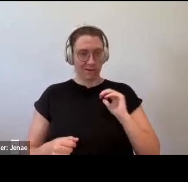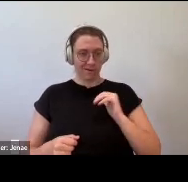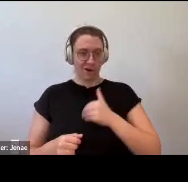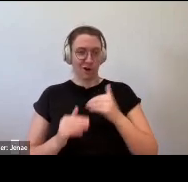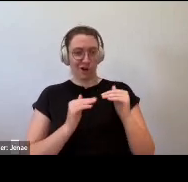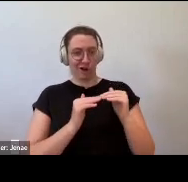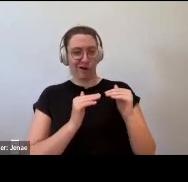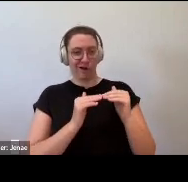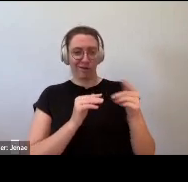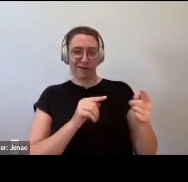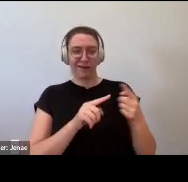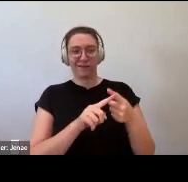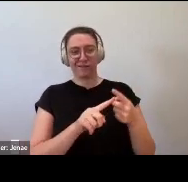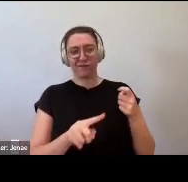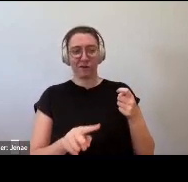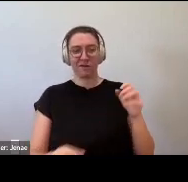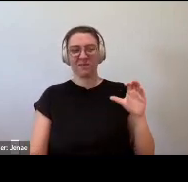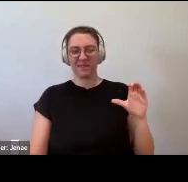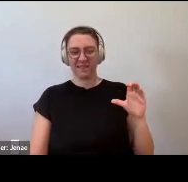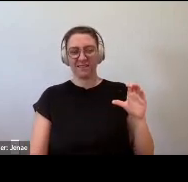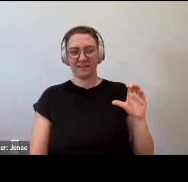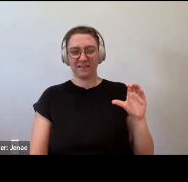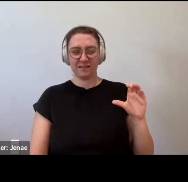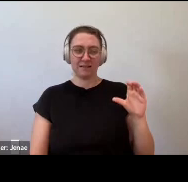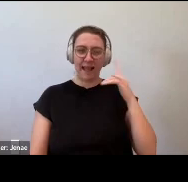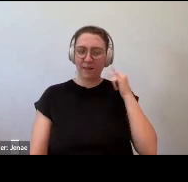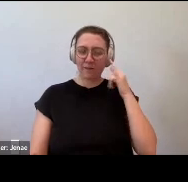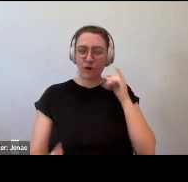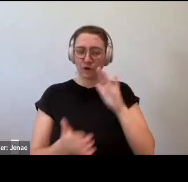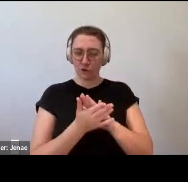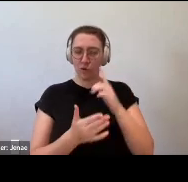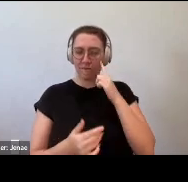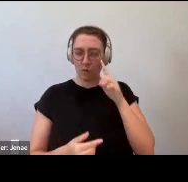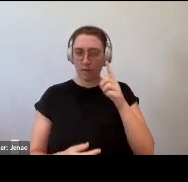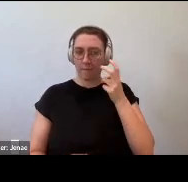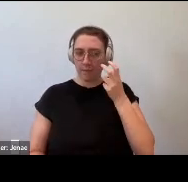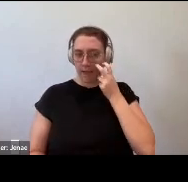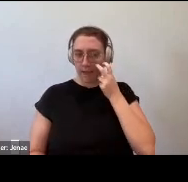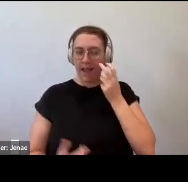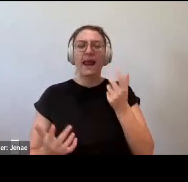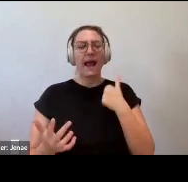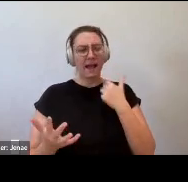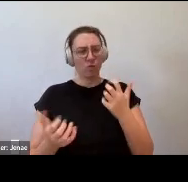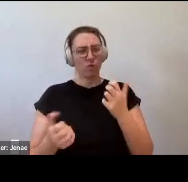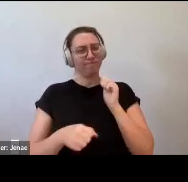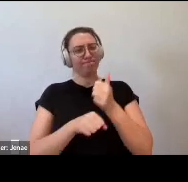de la Escuela para Ciegos de California, que nos acompaña, quiero contextualizar las